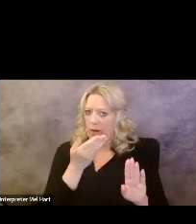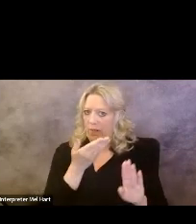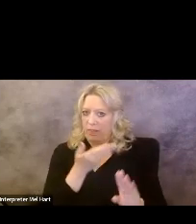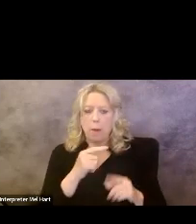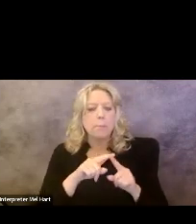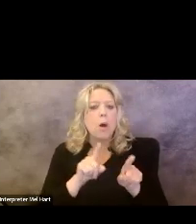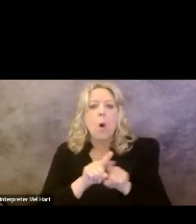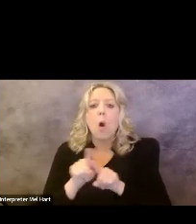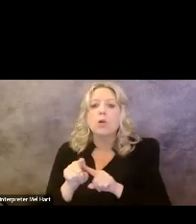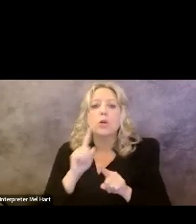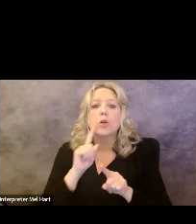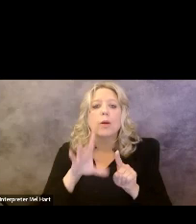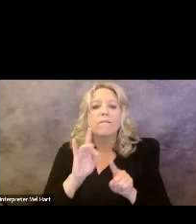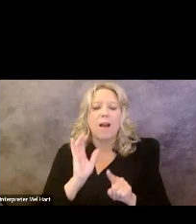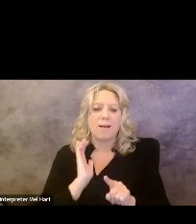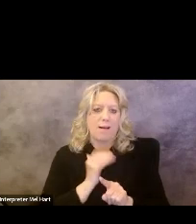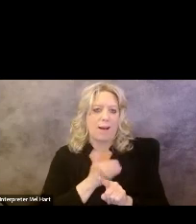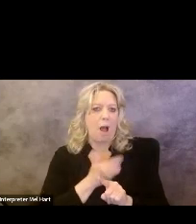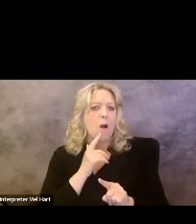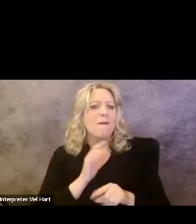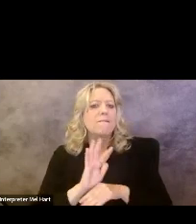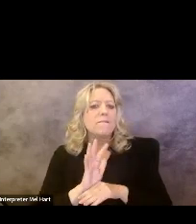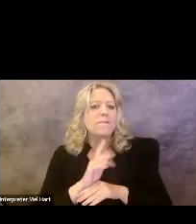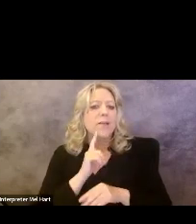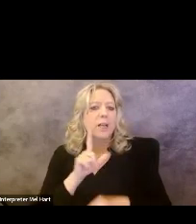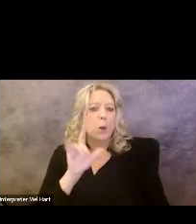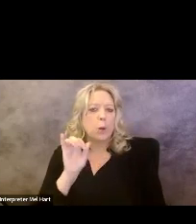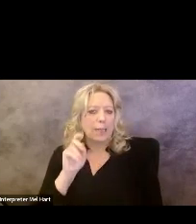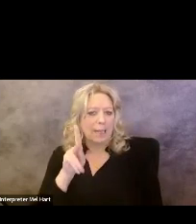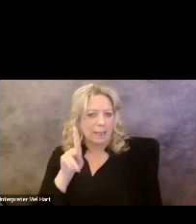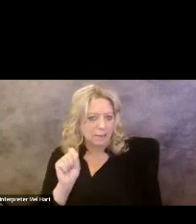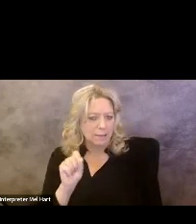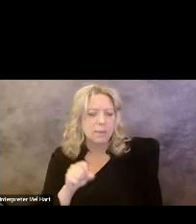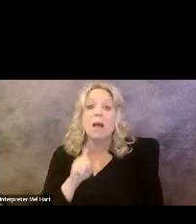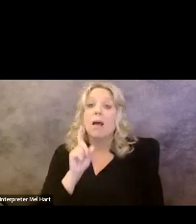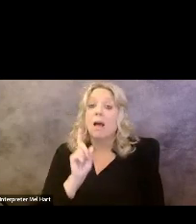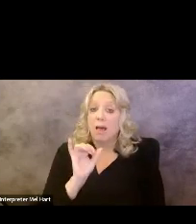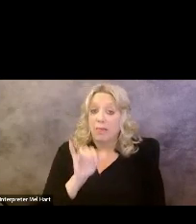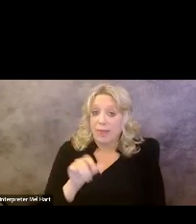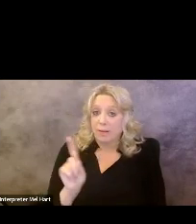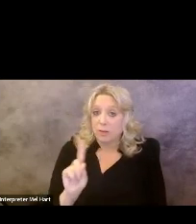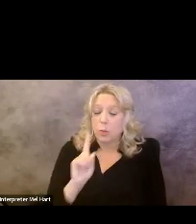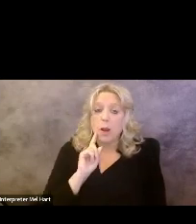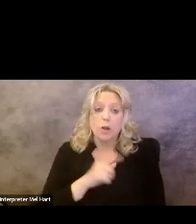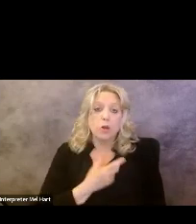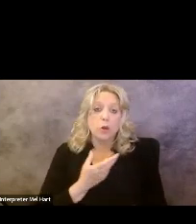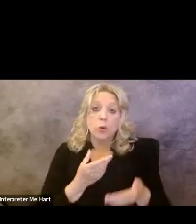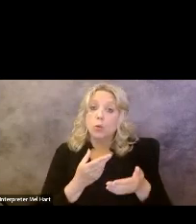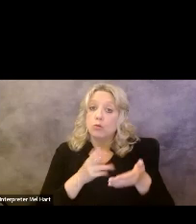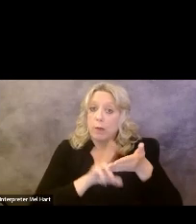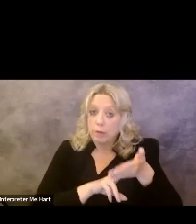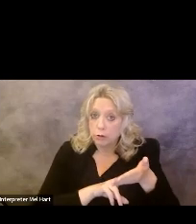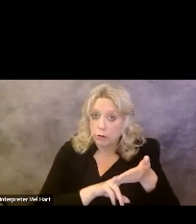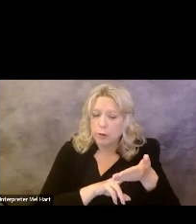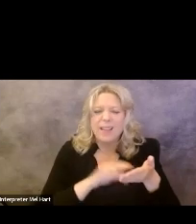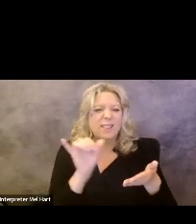enlace de video de Seeds of Partnership y ahí es donde se registran es el mismo lugar al que van para acceder a las grabaciones